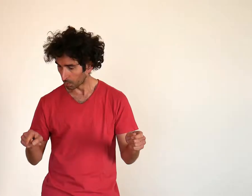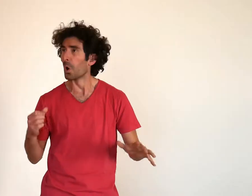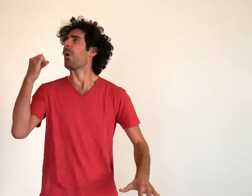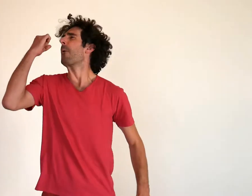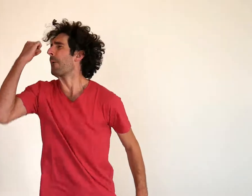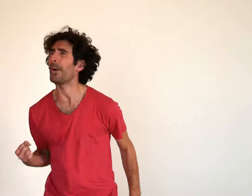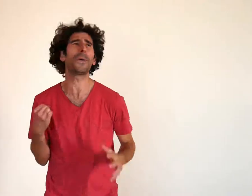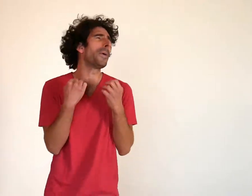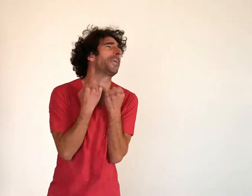Yes !